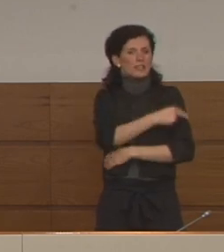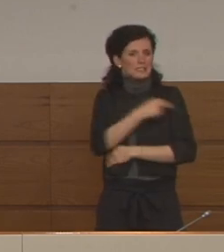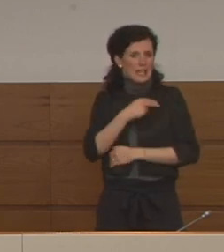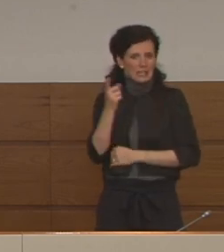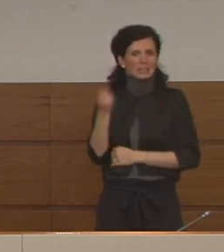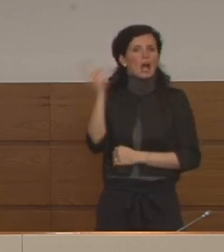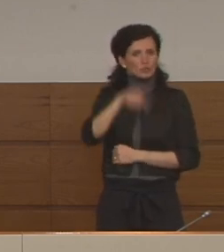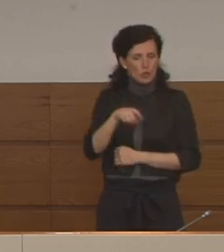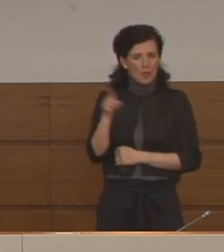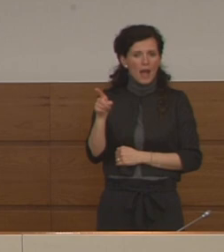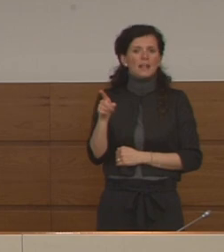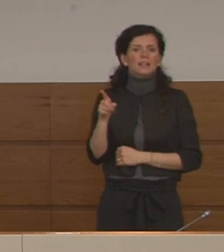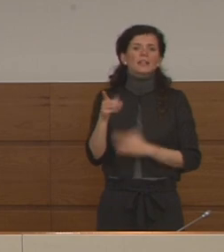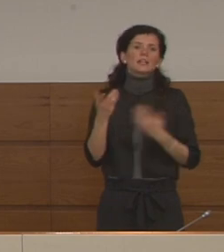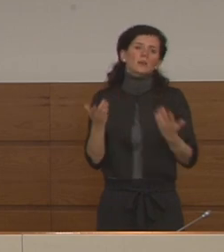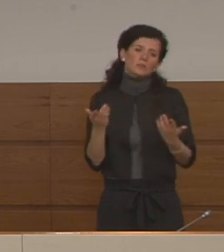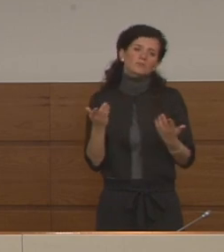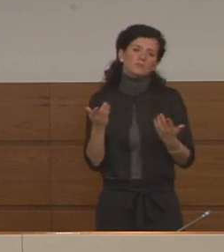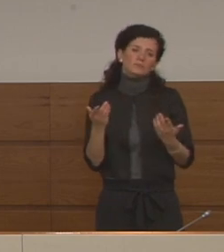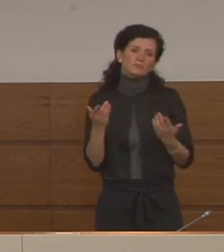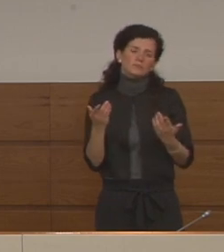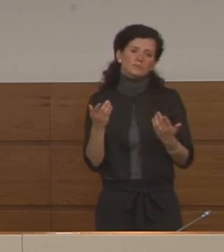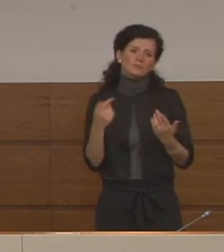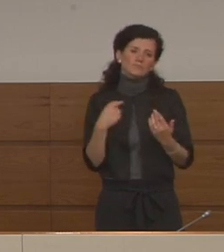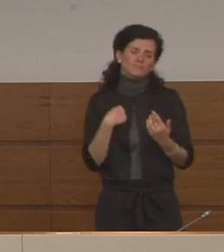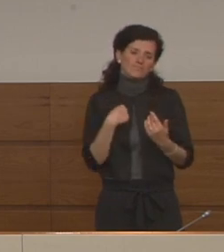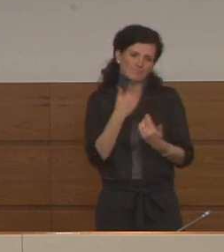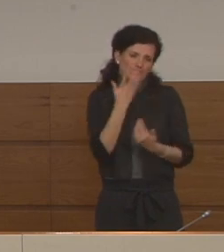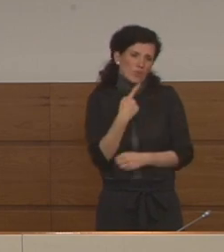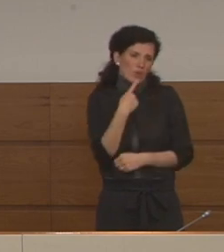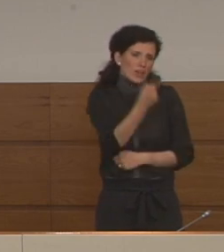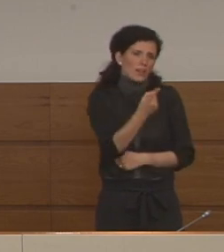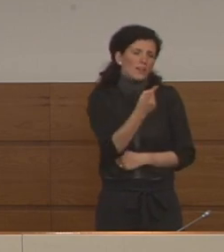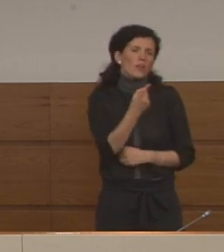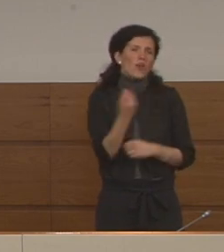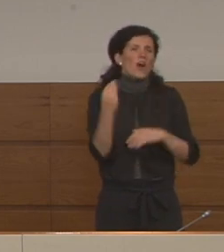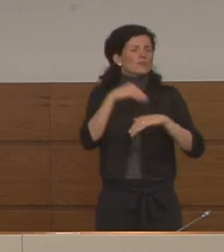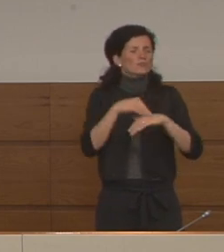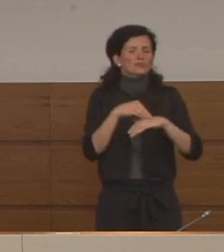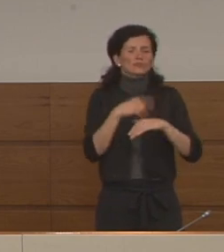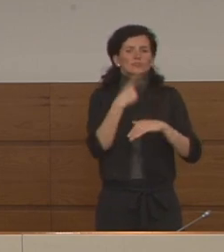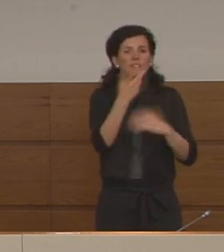Però, ecco, ci tenevo a dirti che noi siamo con i disabili e con tutti